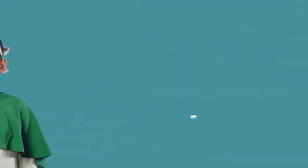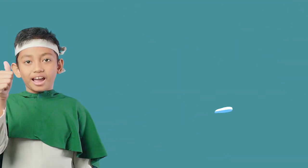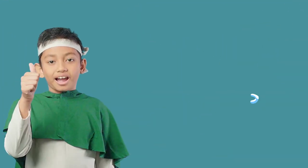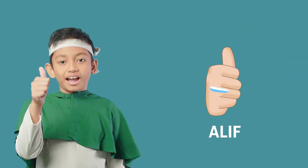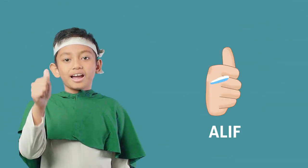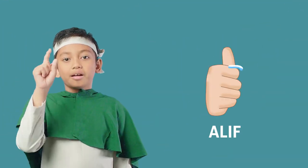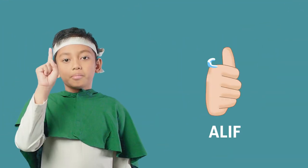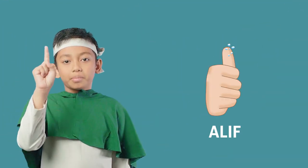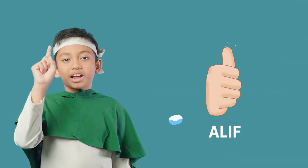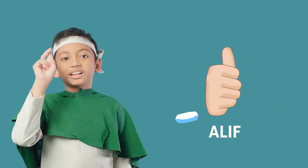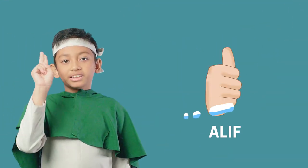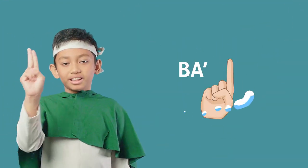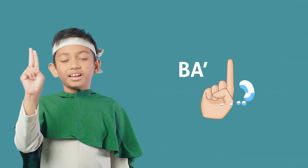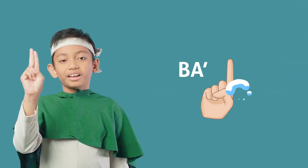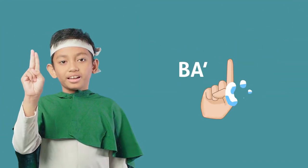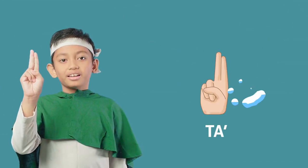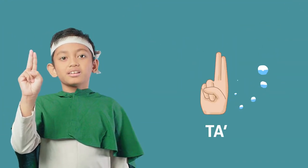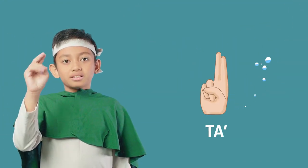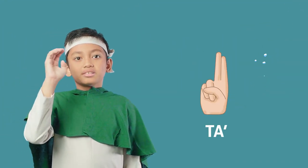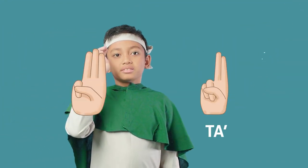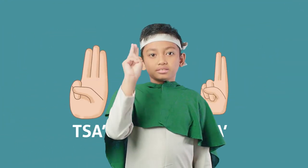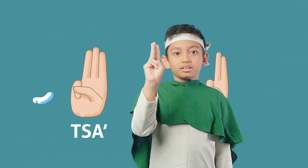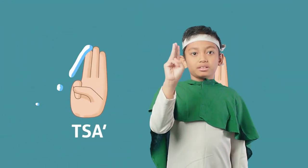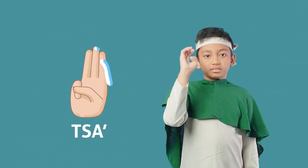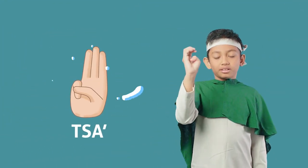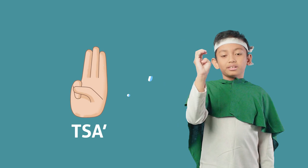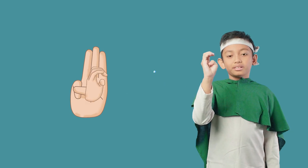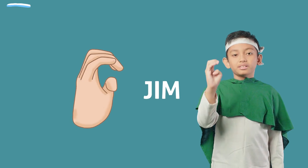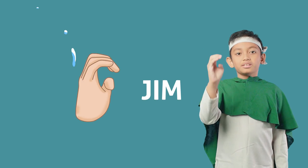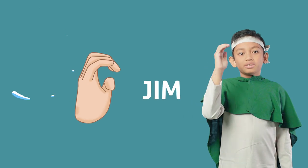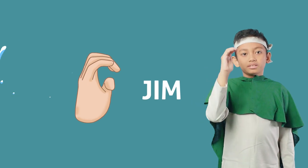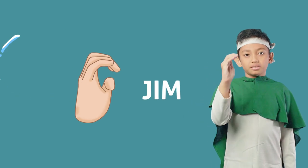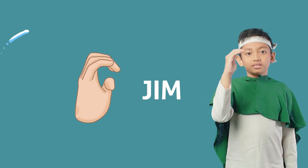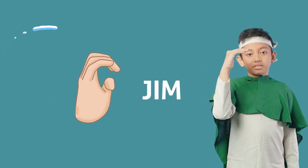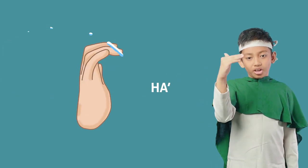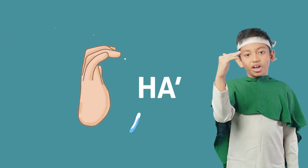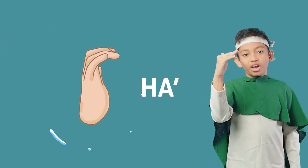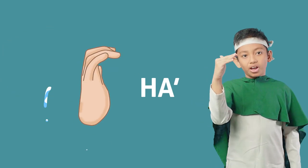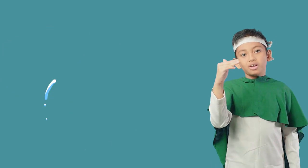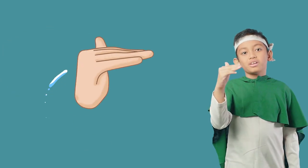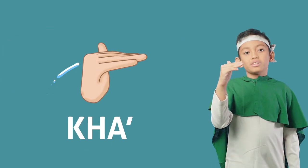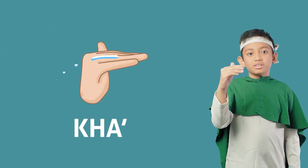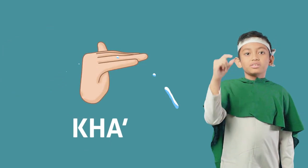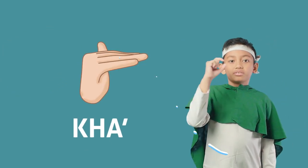Alif Ba, Ta' Tsa', Jim Ha', Kha'